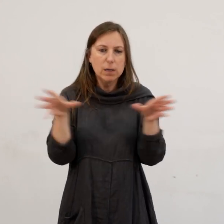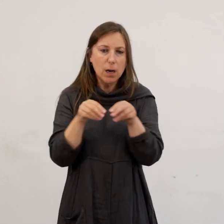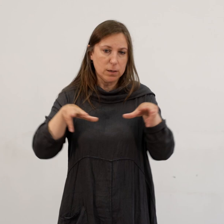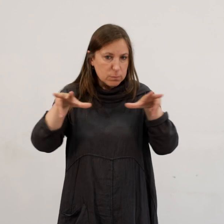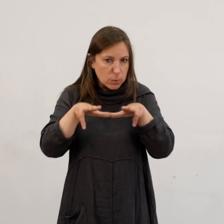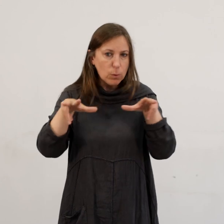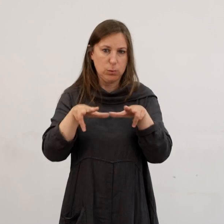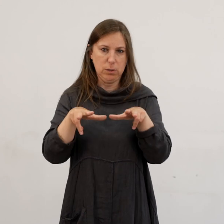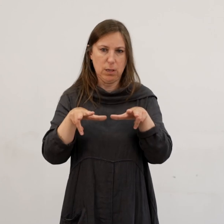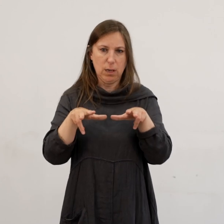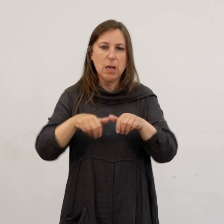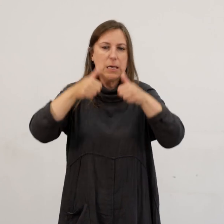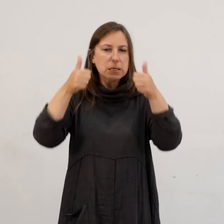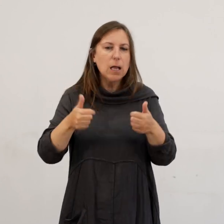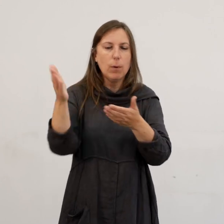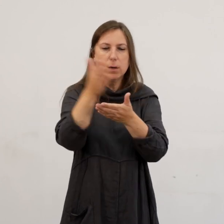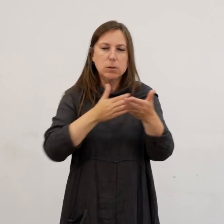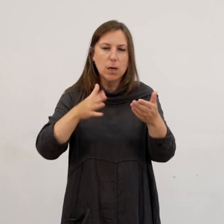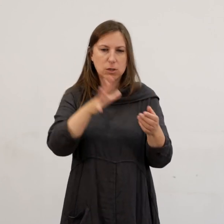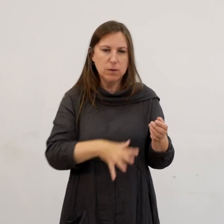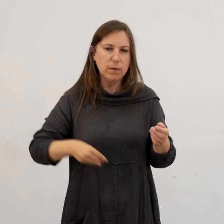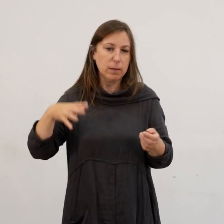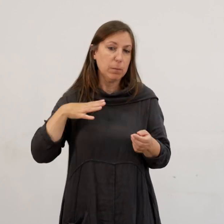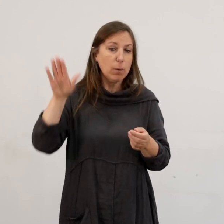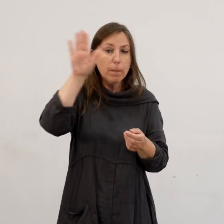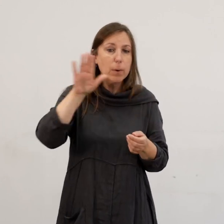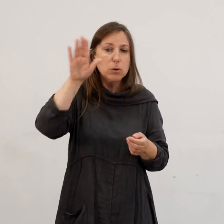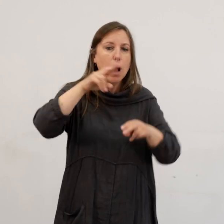Stałymi elementami obchodów były msza polowa, defilada, dekoracja